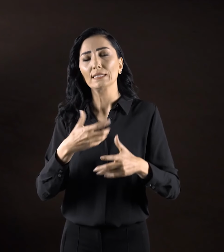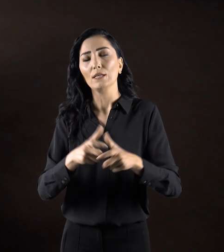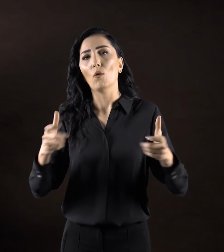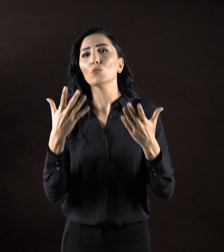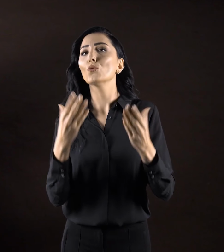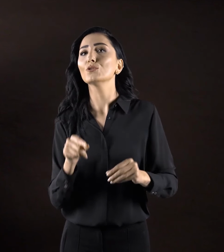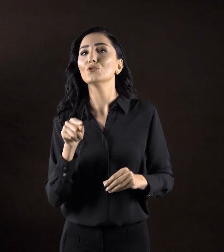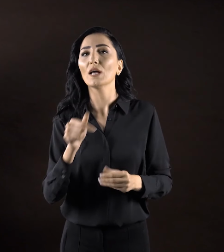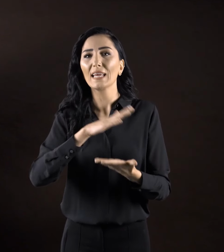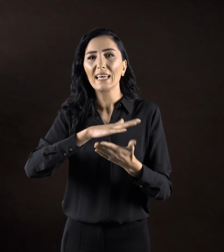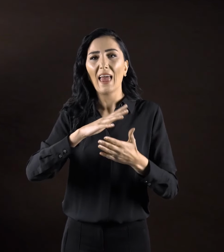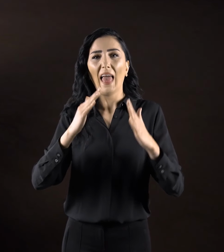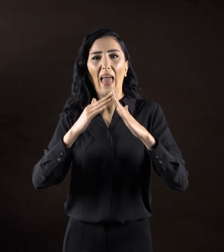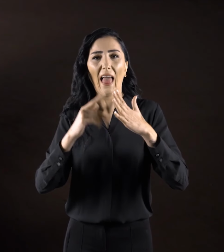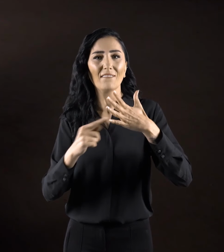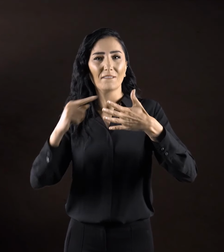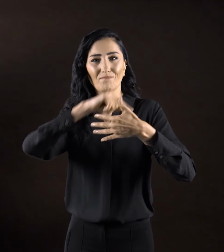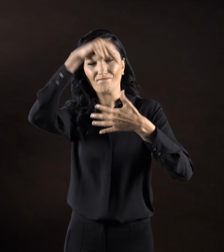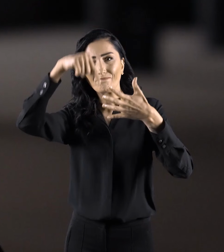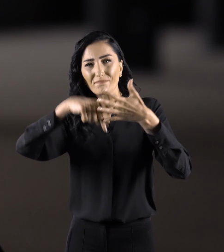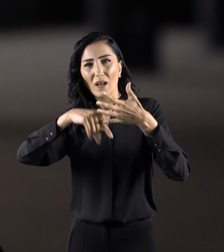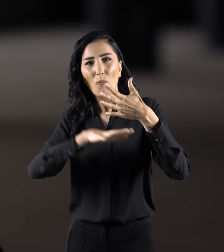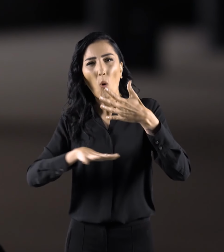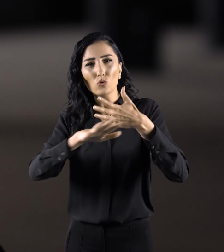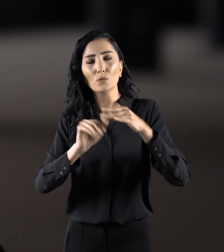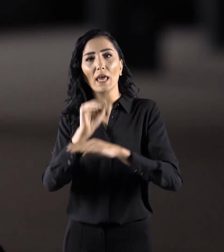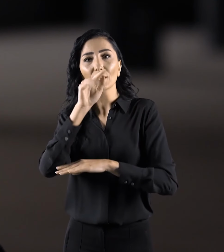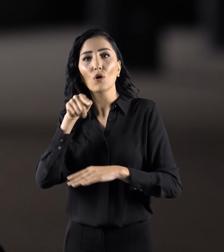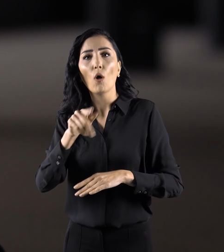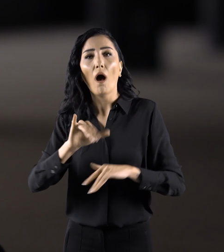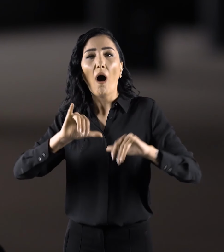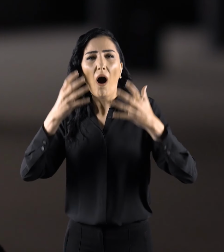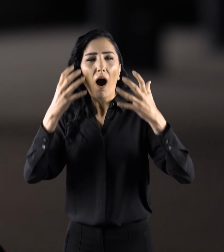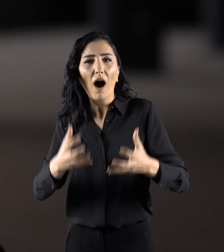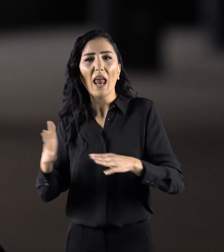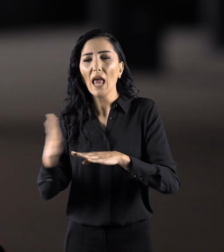Zemin kat ya da bodrum katlarda yaşıyorsak buralara ağır eşyalar yerleştirmeyerek